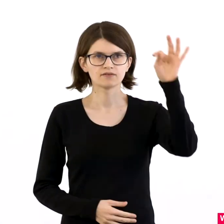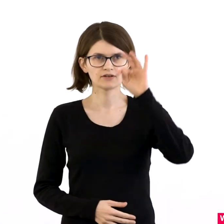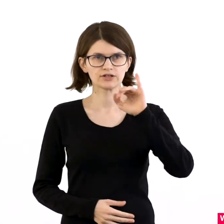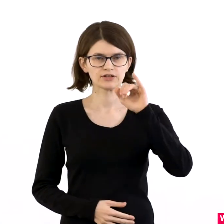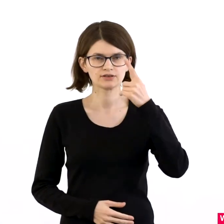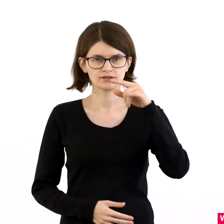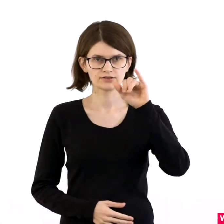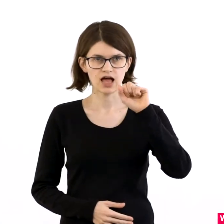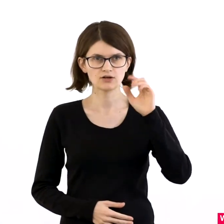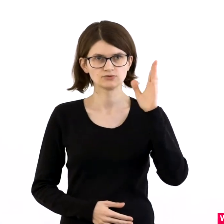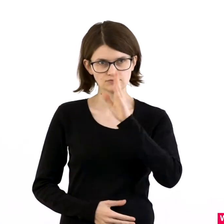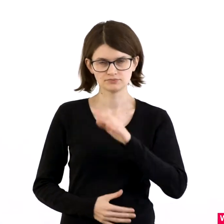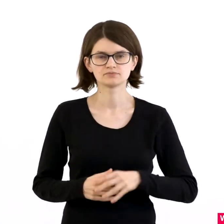Fidiasz